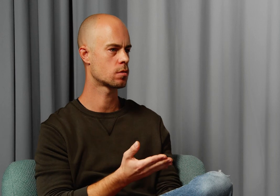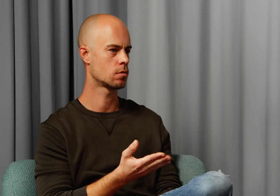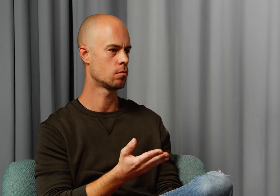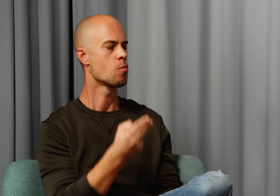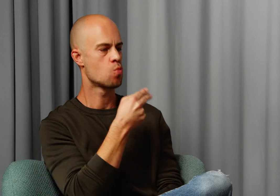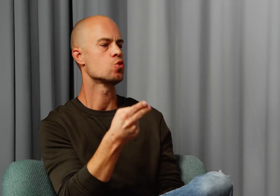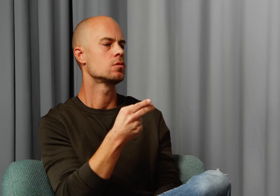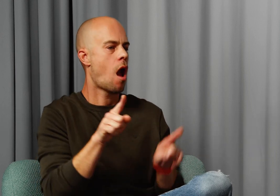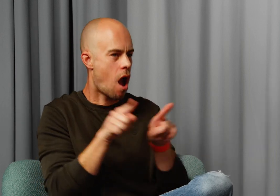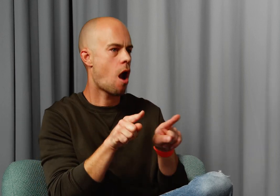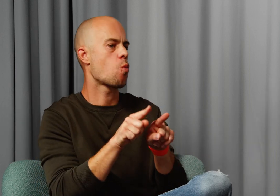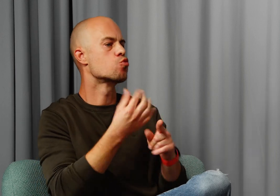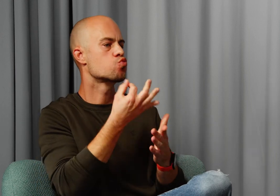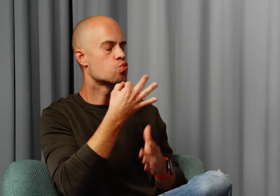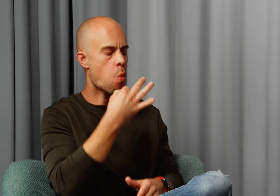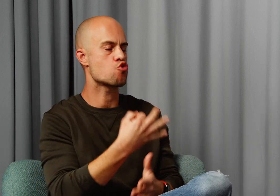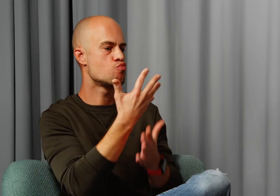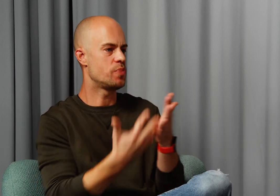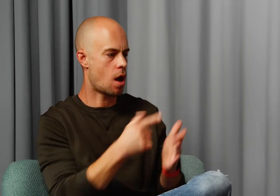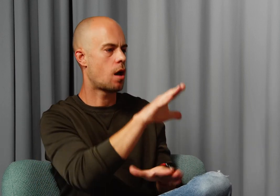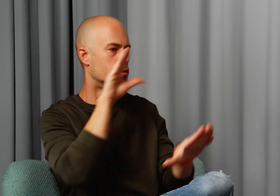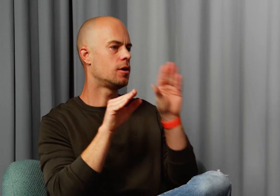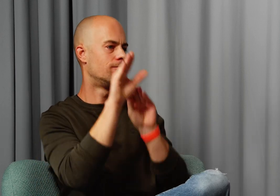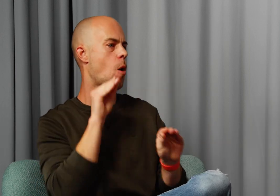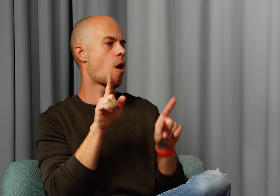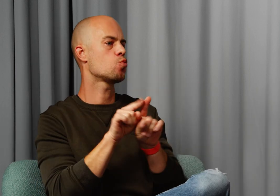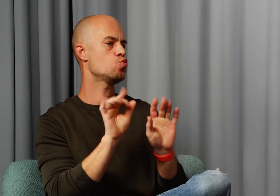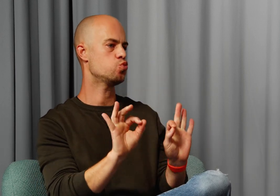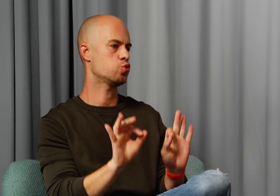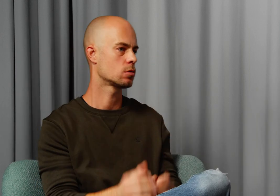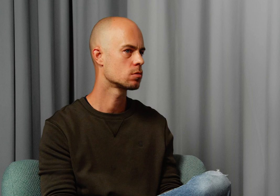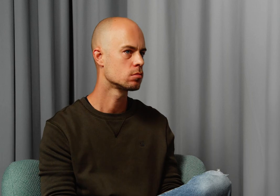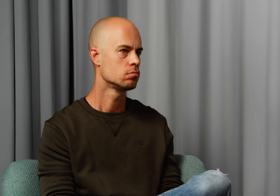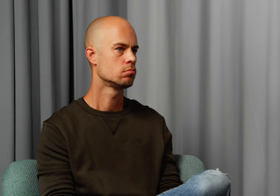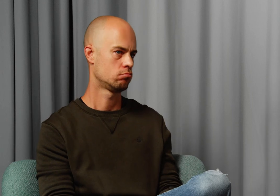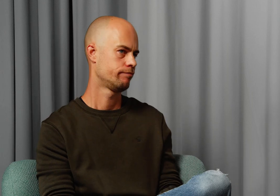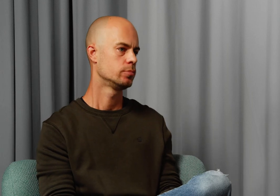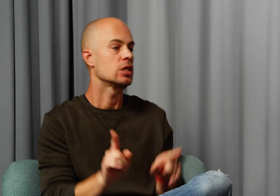weil ja nur der Ton quasi gezeigt wird. Und Untertitel sind auch gut,